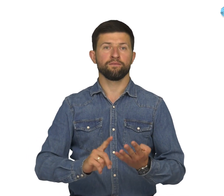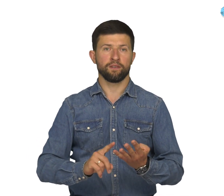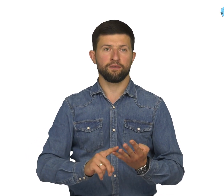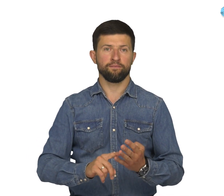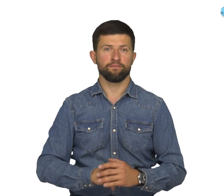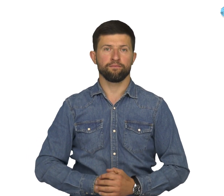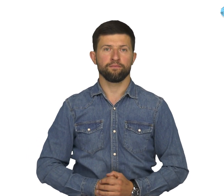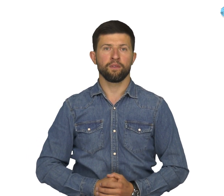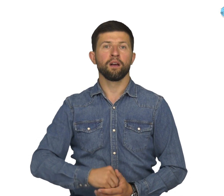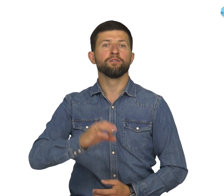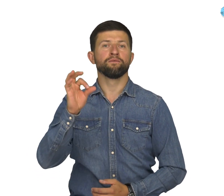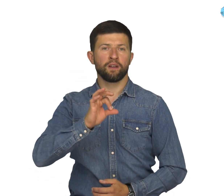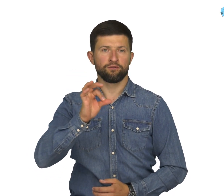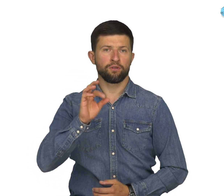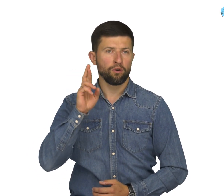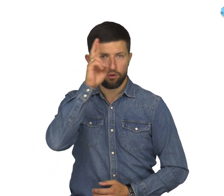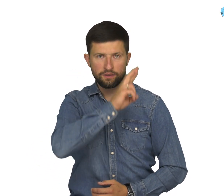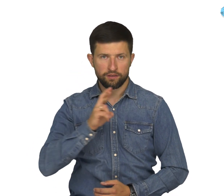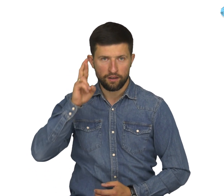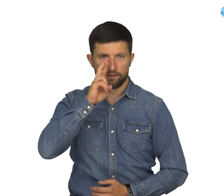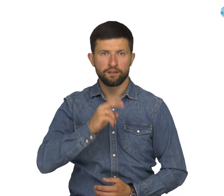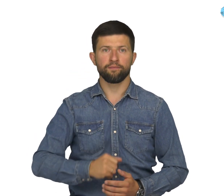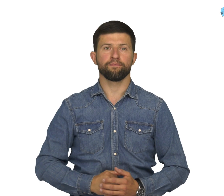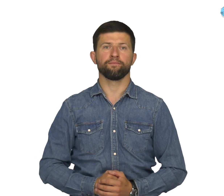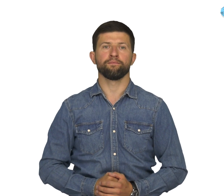Cztery – świadczenie rodzicielskie.